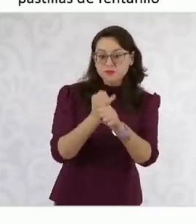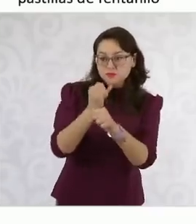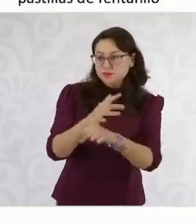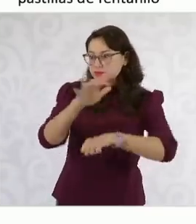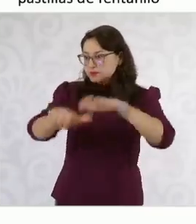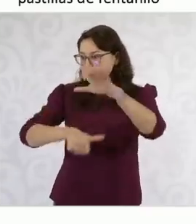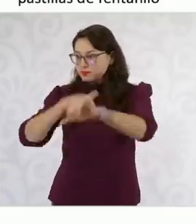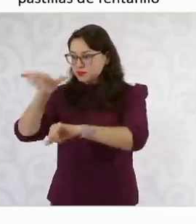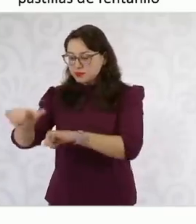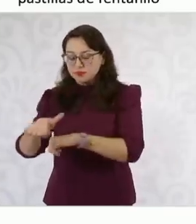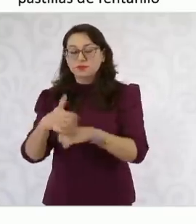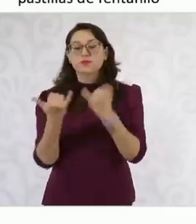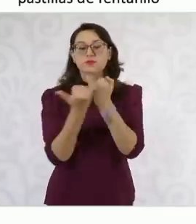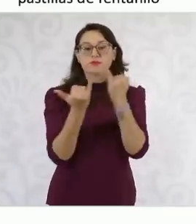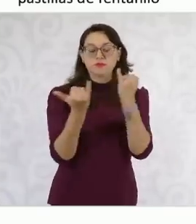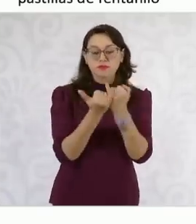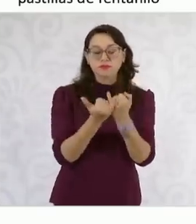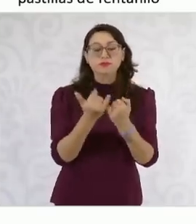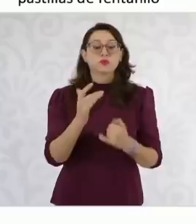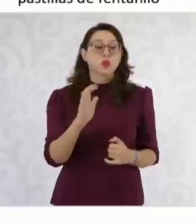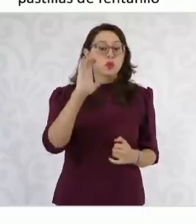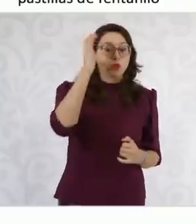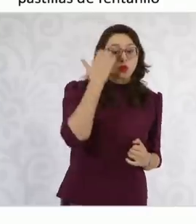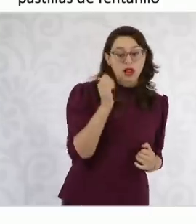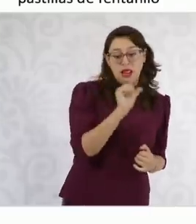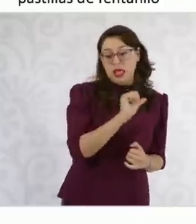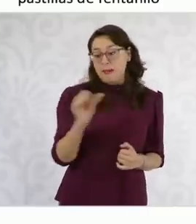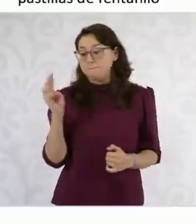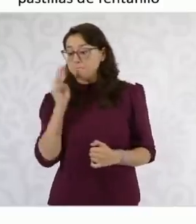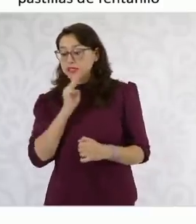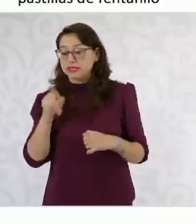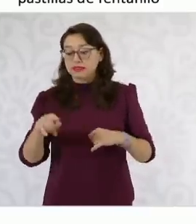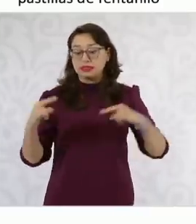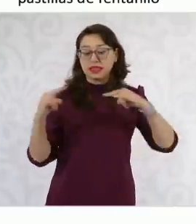filtros carreteros entre culiacá y Mazatlán y la guardia nacional incrementó su estado